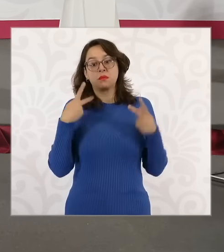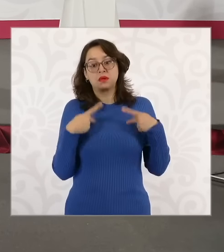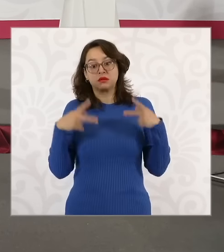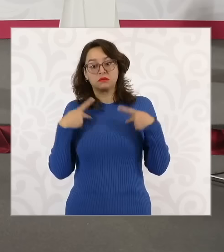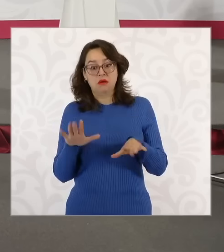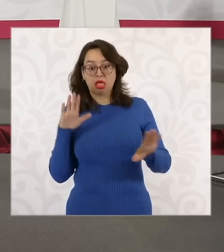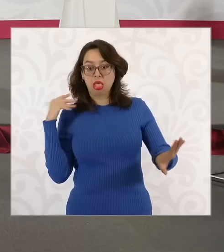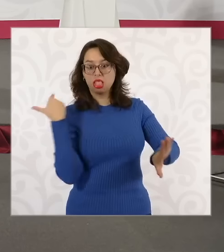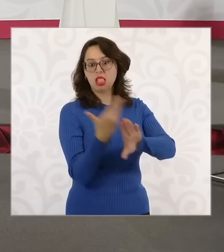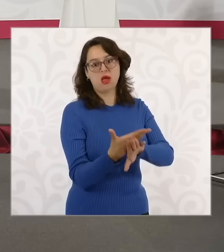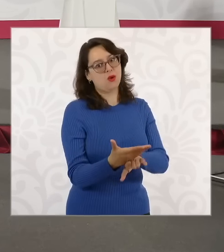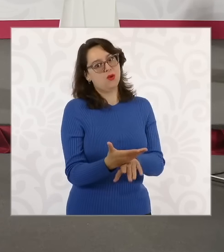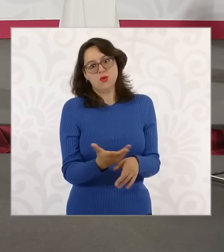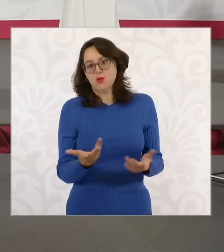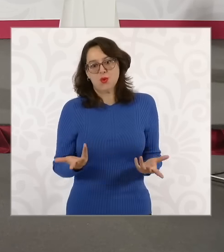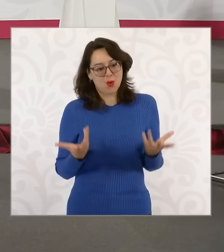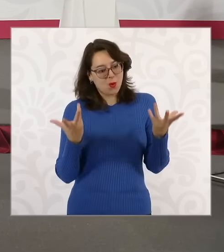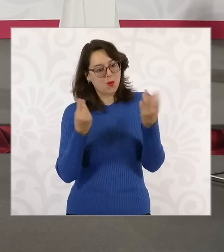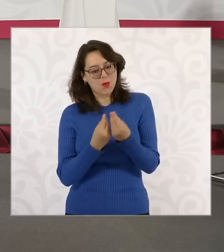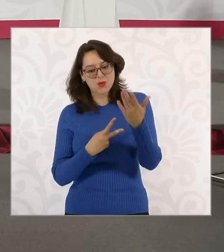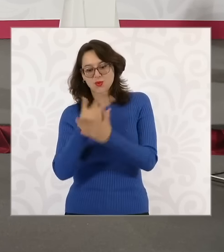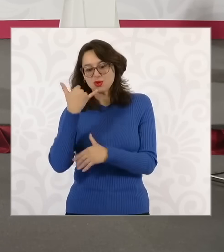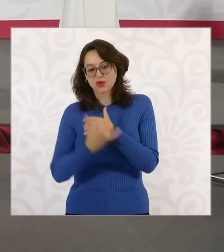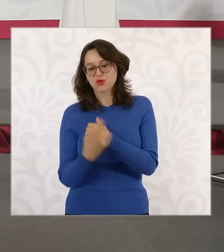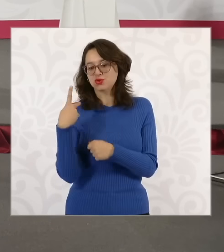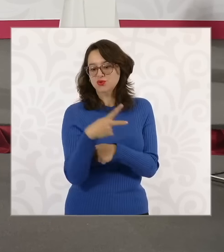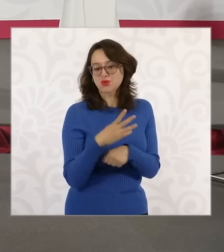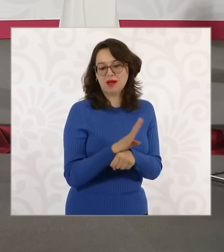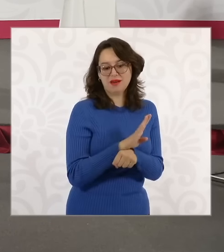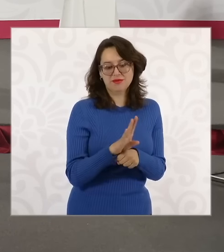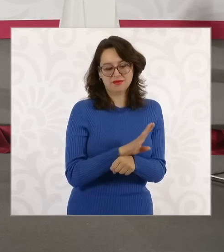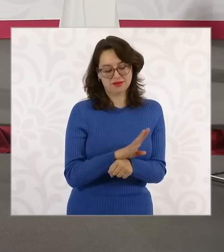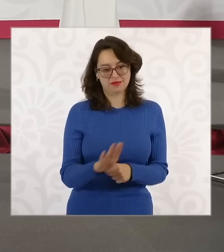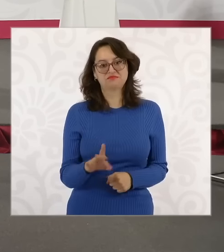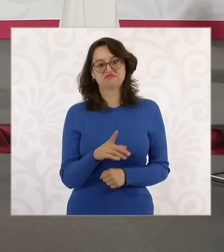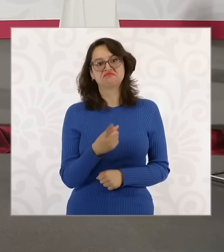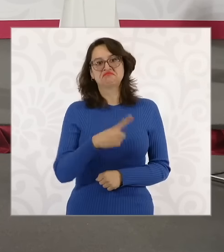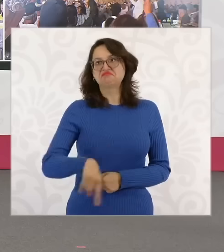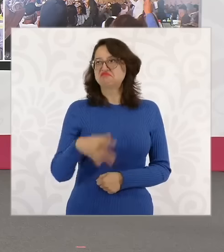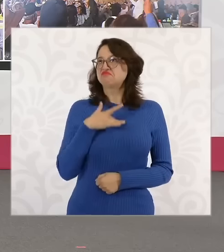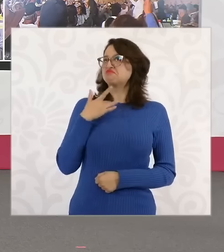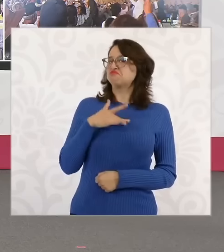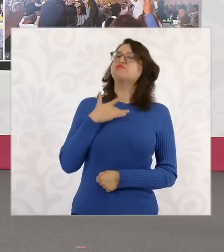sino se sientan parte del mismo proyecto. Y a partir de esta de esta información se se dan